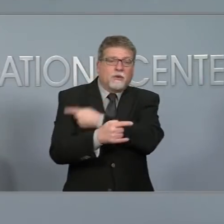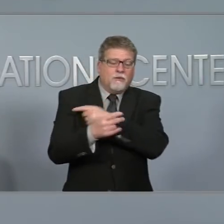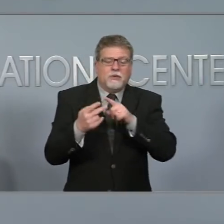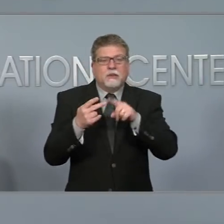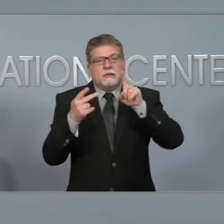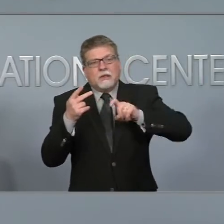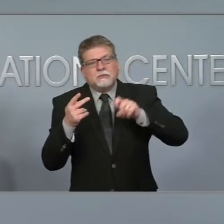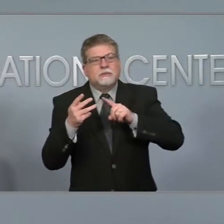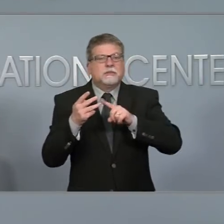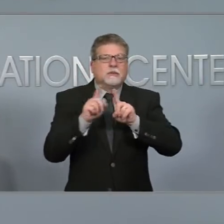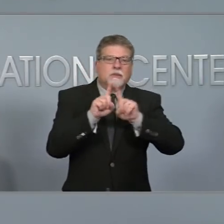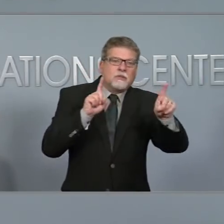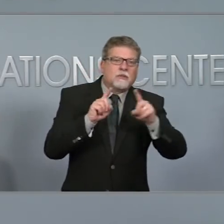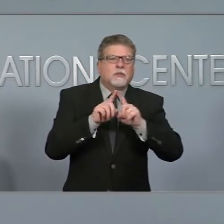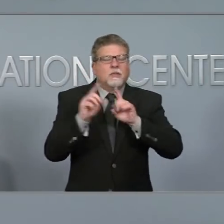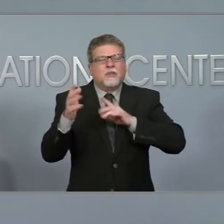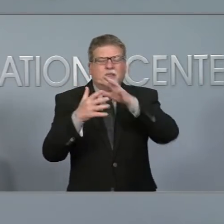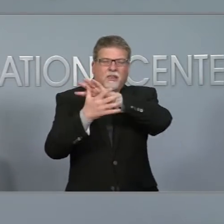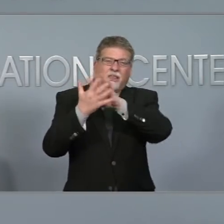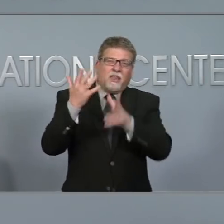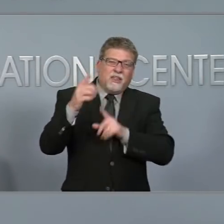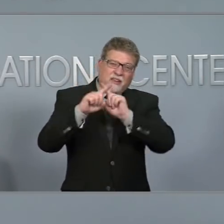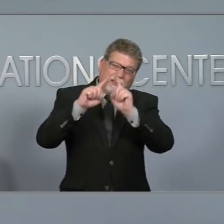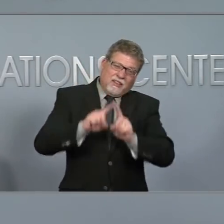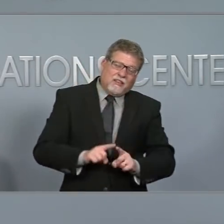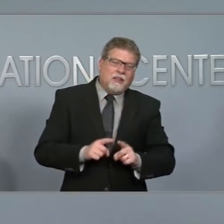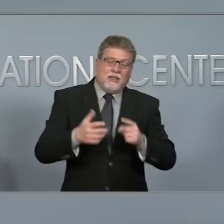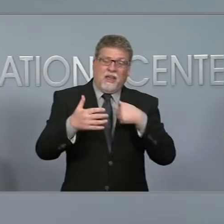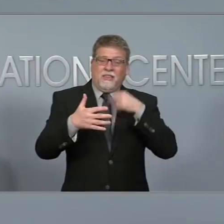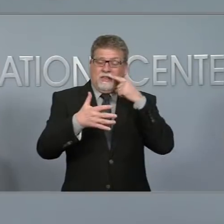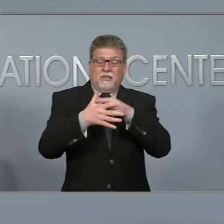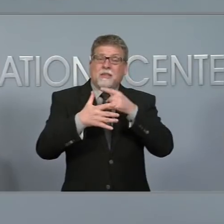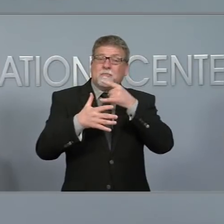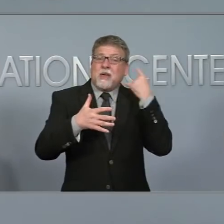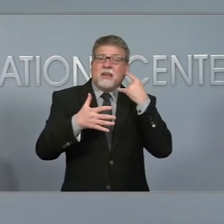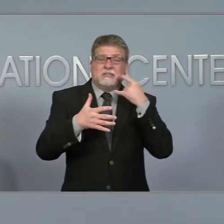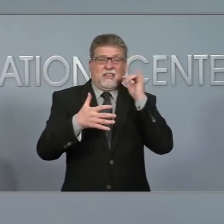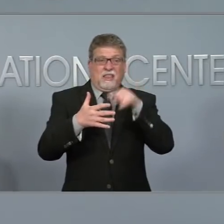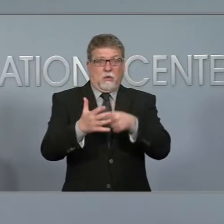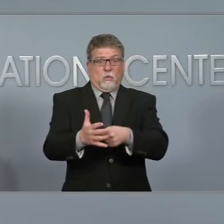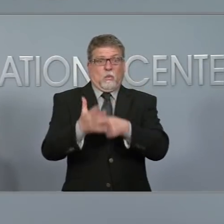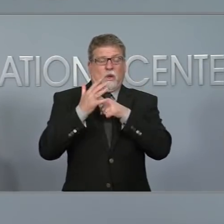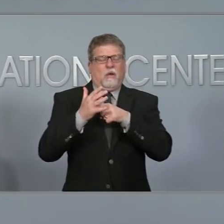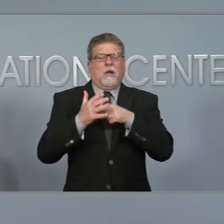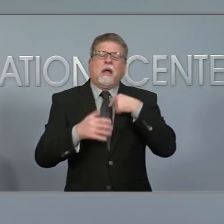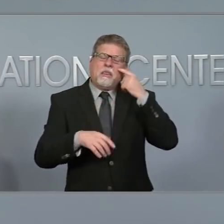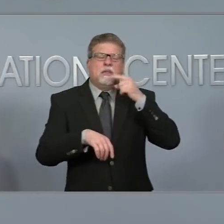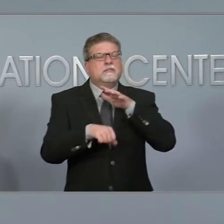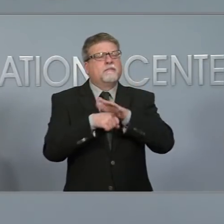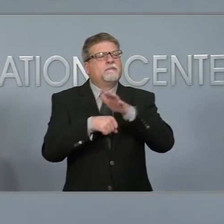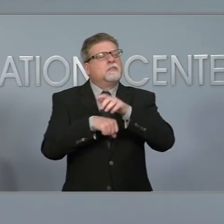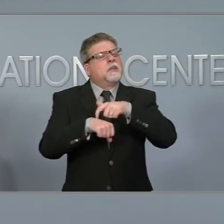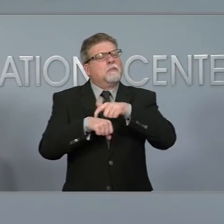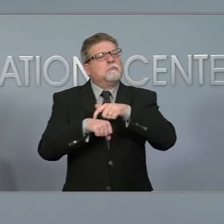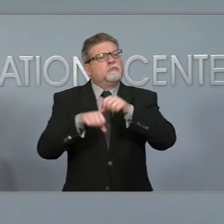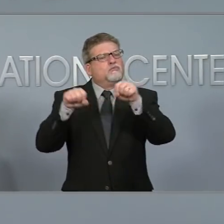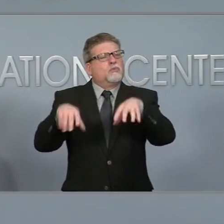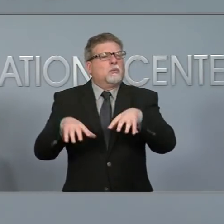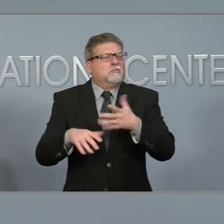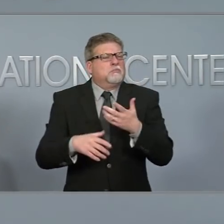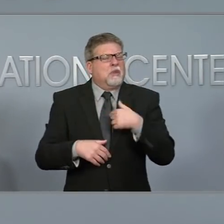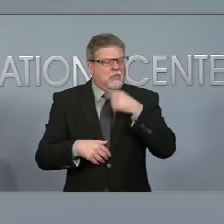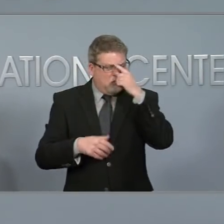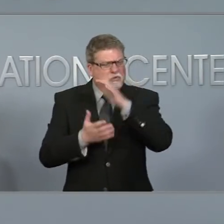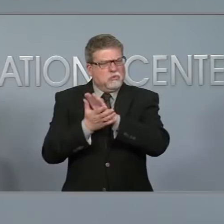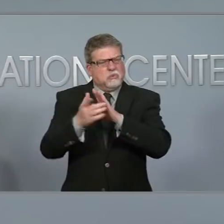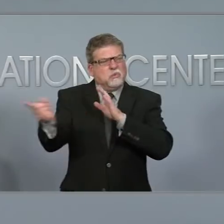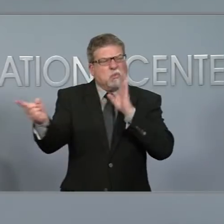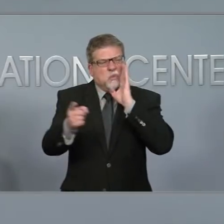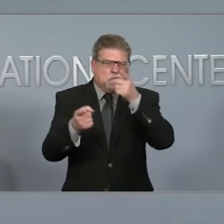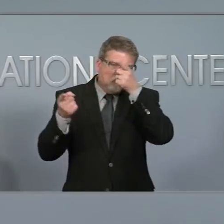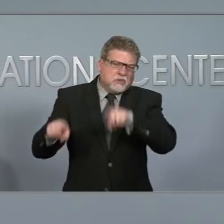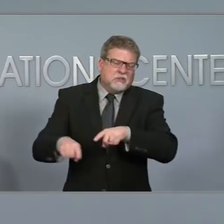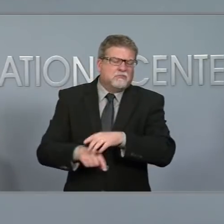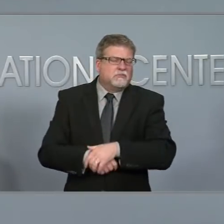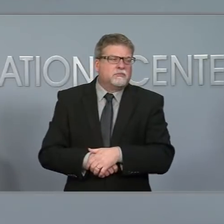elementos.